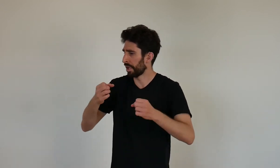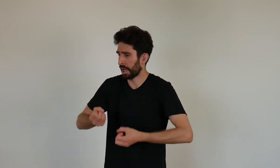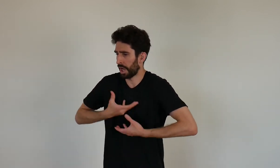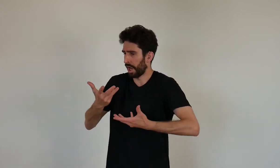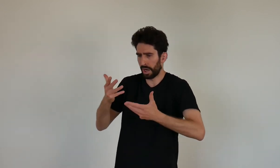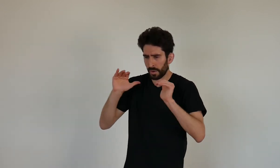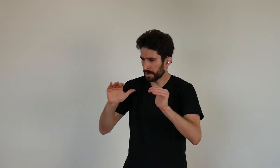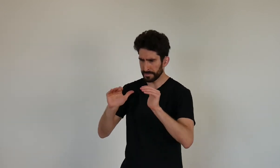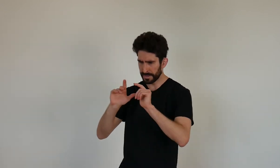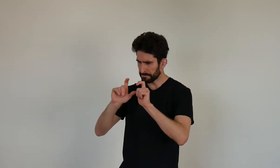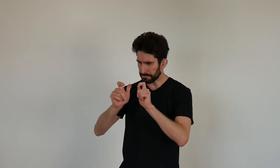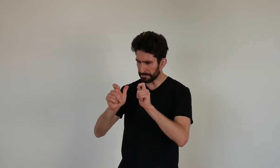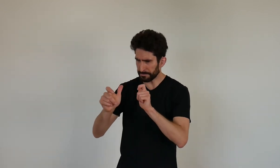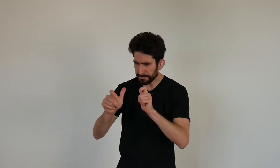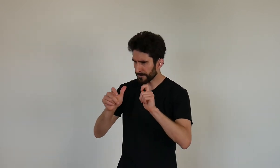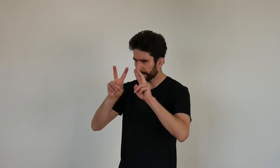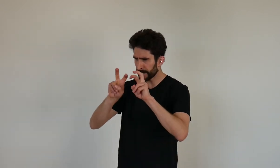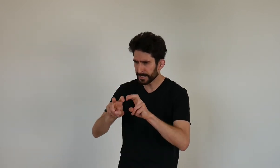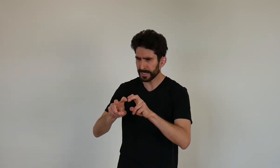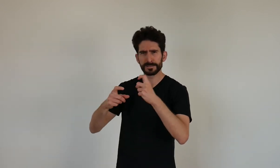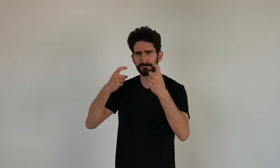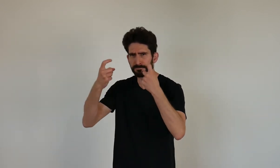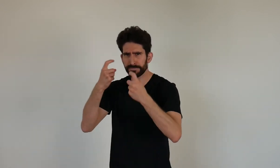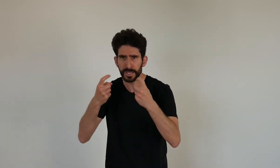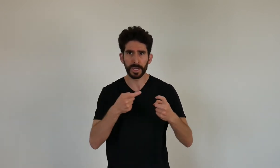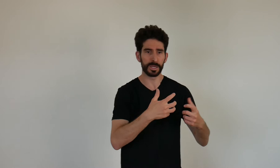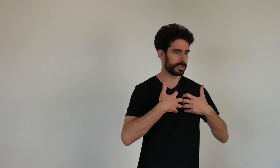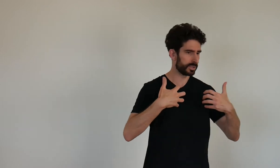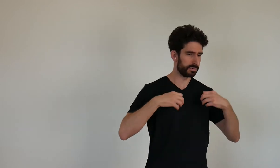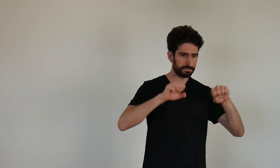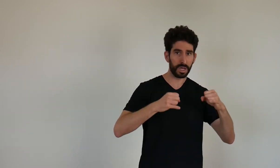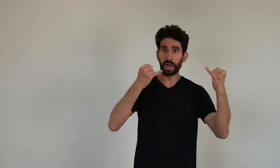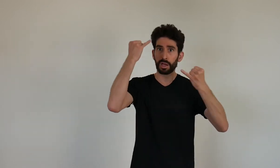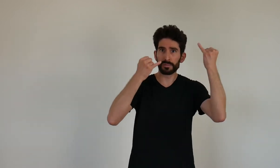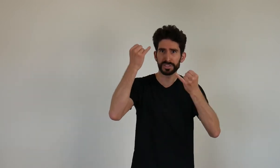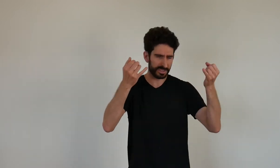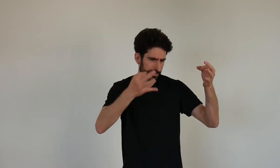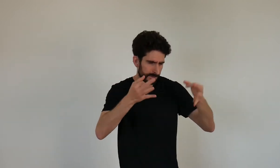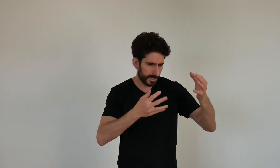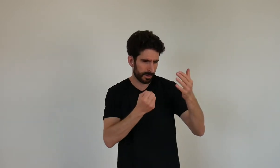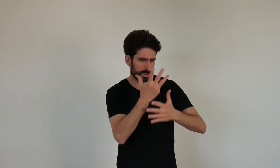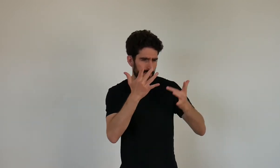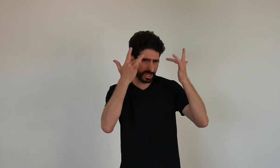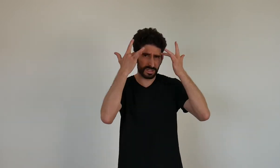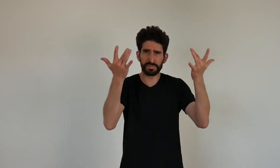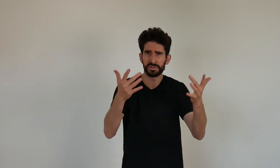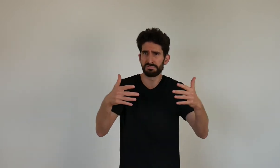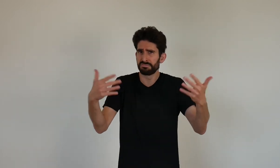Un artiste peut quand même faire appel à l'analyse et à la réflexion tandis qu'un scientifique peut utiliser son imagination pour créer des nouvelles expériences.